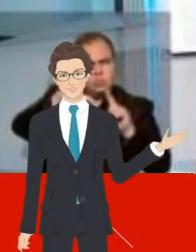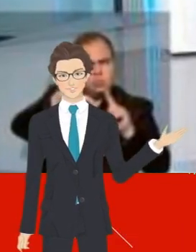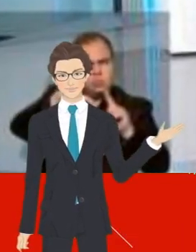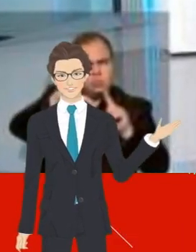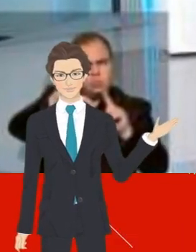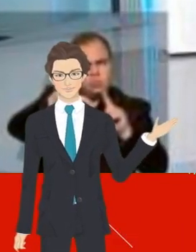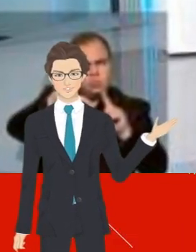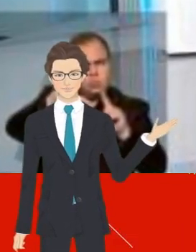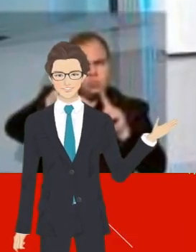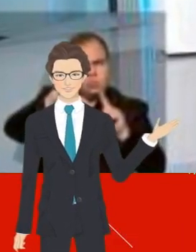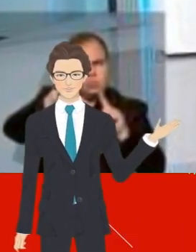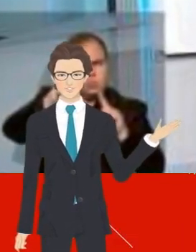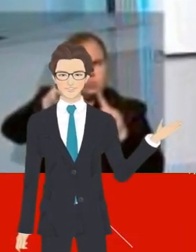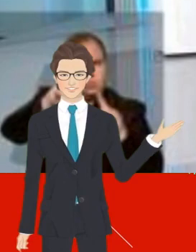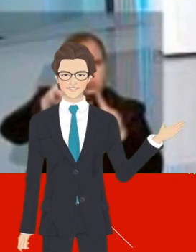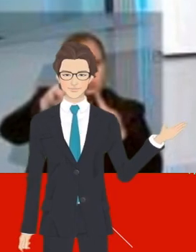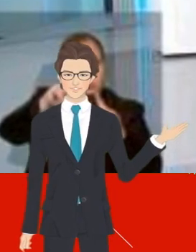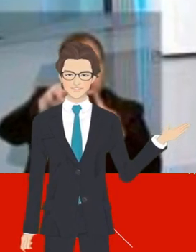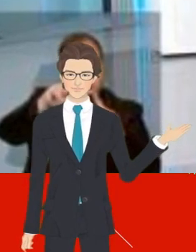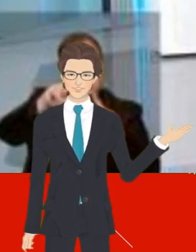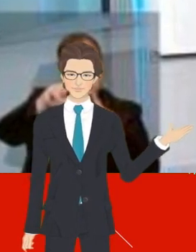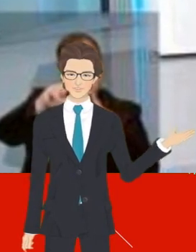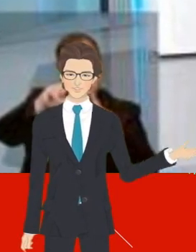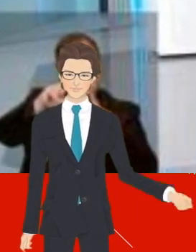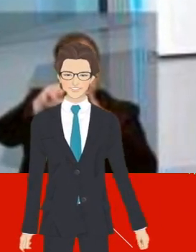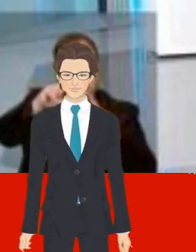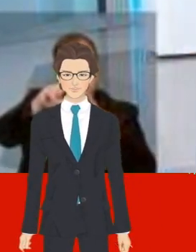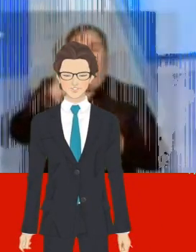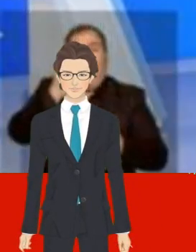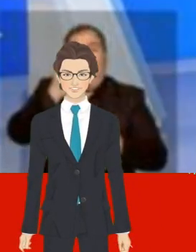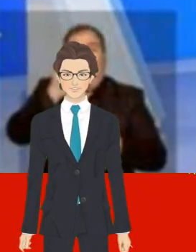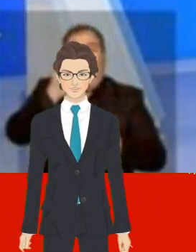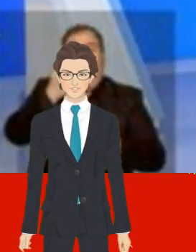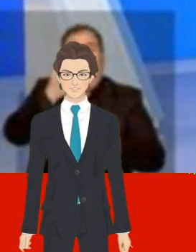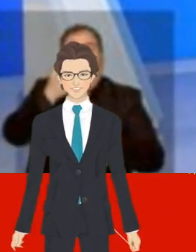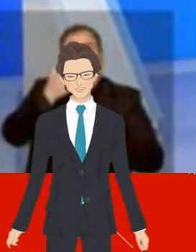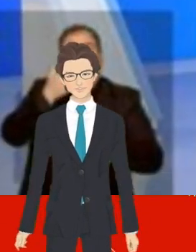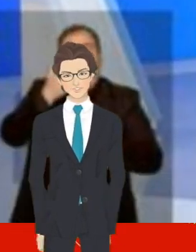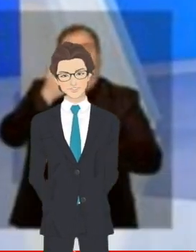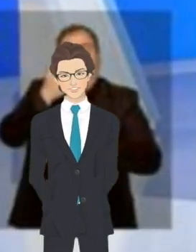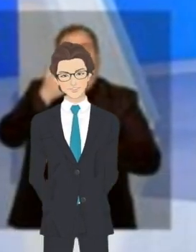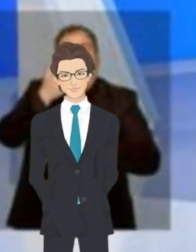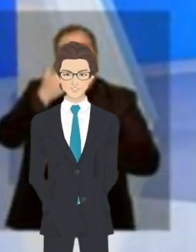de Freitas (Republicanos) e Fernando Haddad (PT), candidatos ao governo de São Paulo.